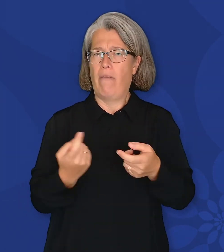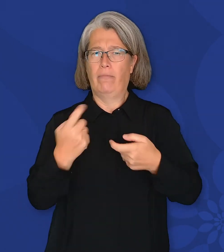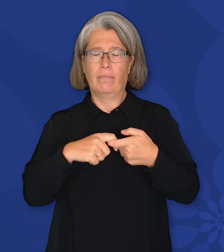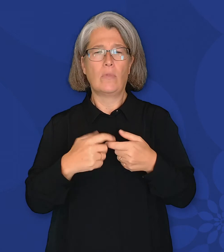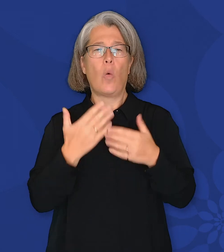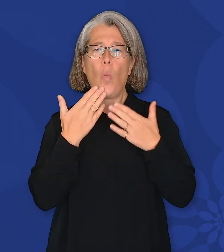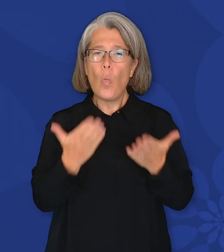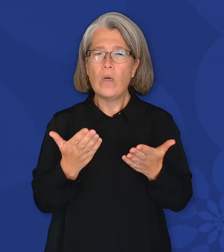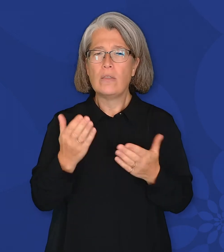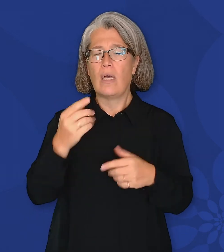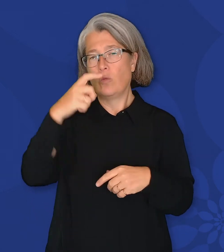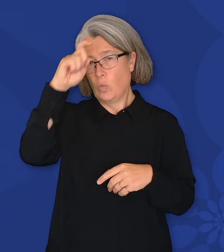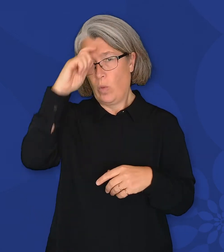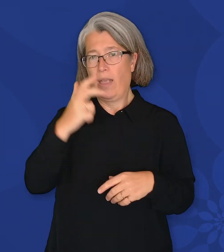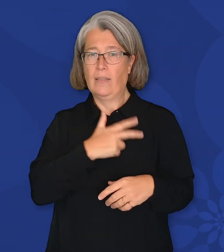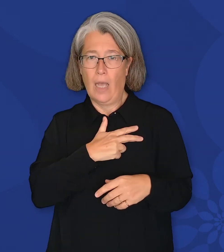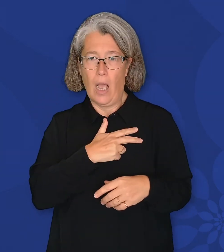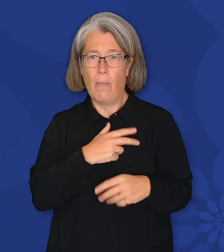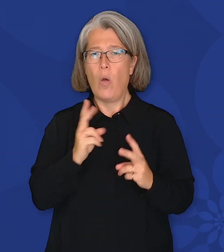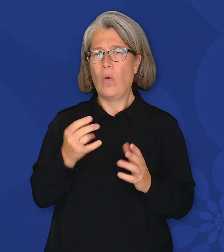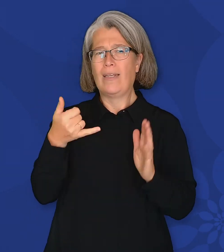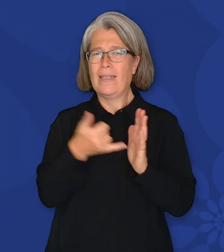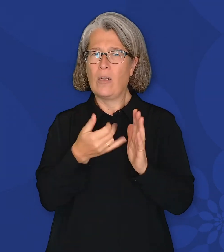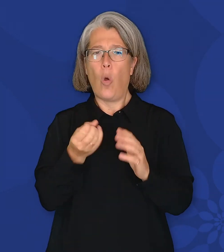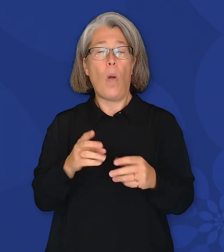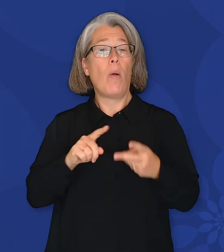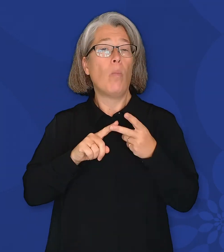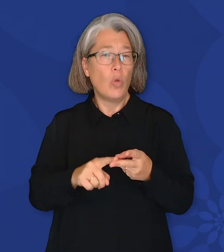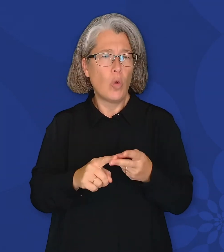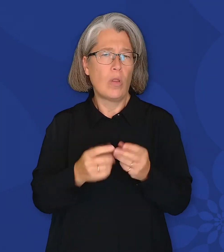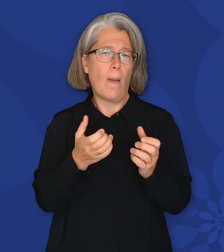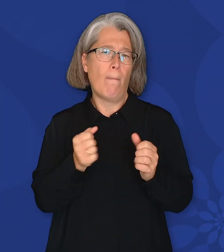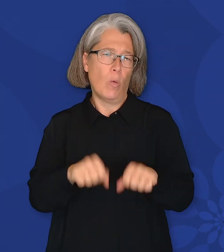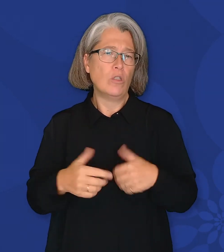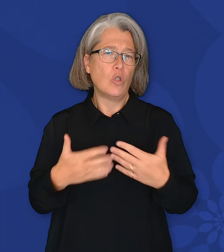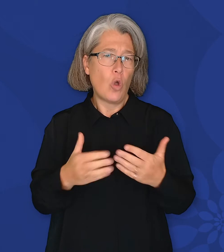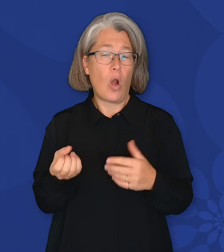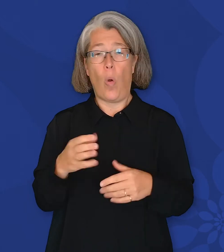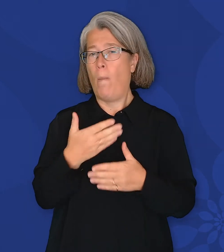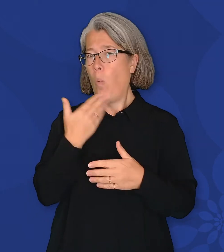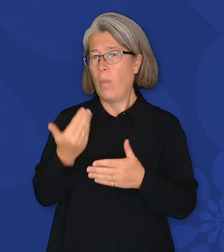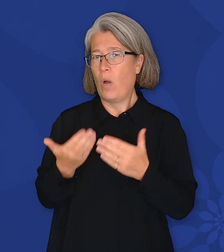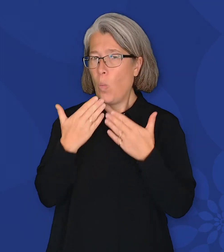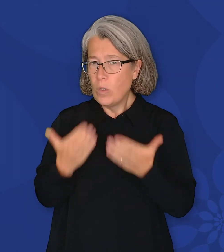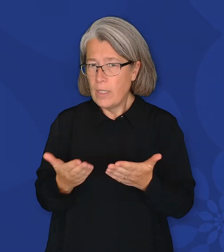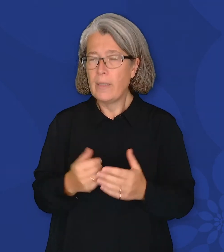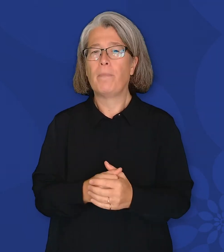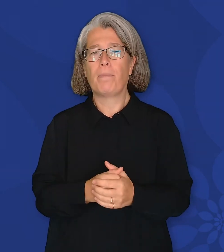krävs för avläggande av studentexamen - även omtagning av underkända prov.